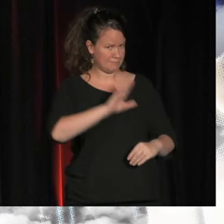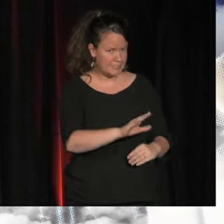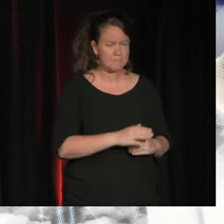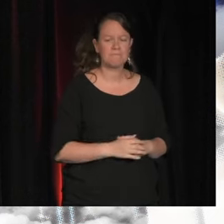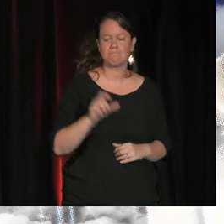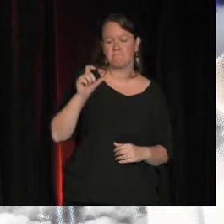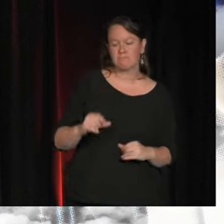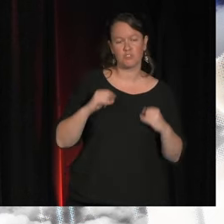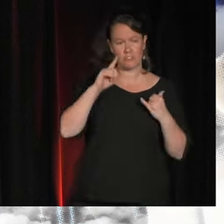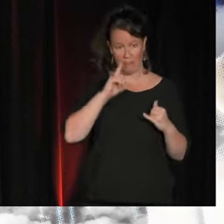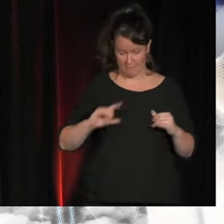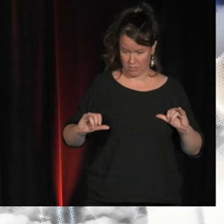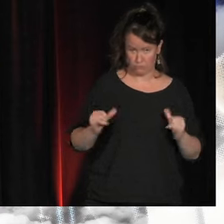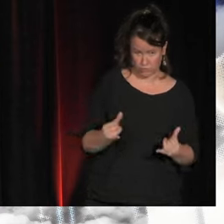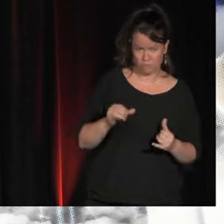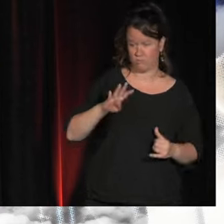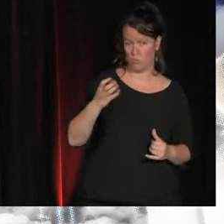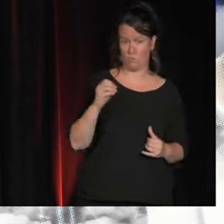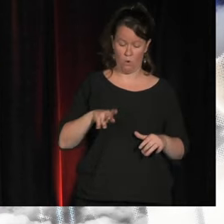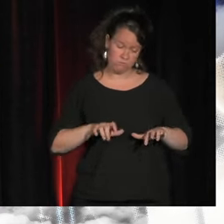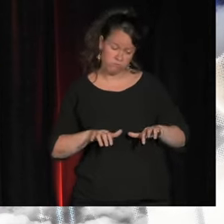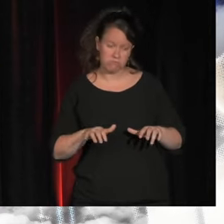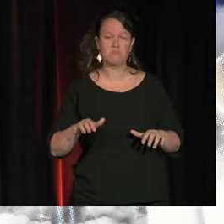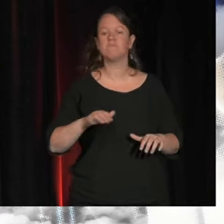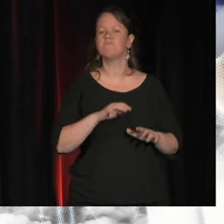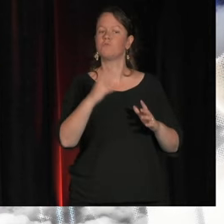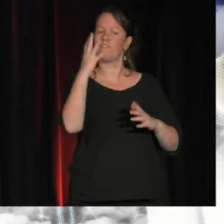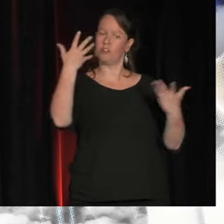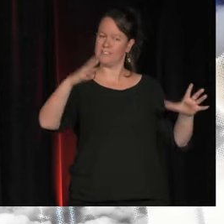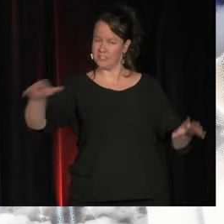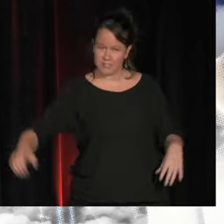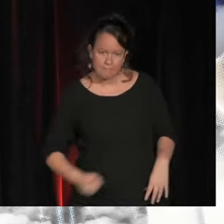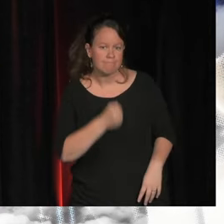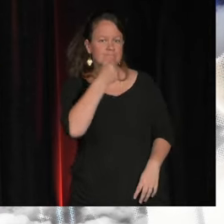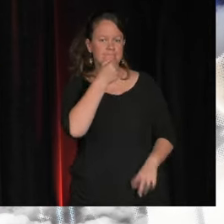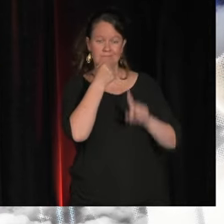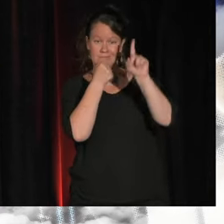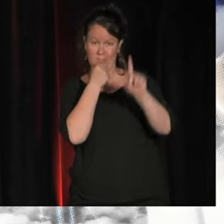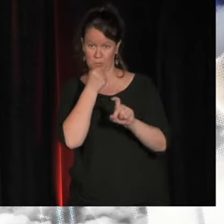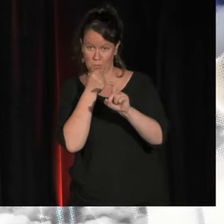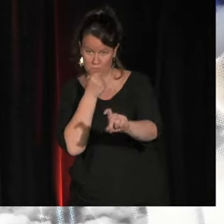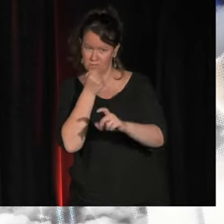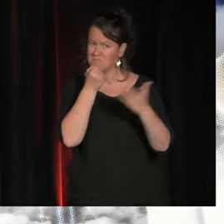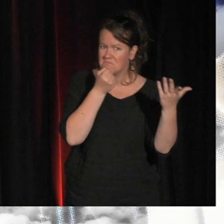qui joue à WoW qui prend le micro pour poser une question aux développeurs à la fin d'une présentation et qui demandait pourquoi tous les personnages